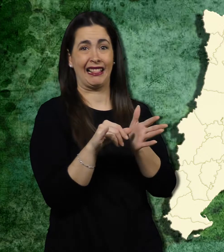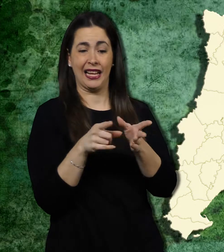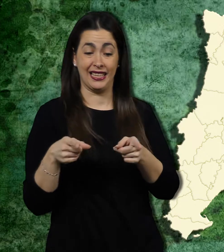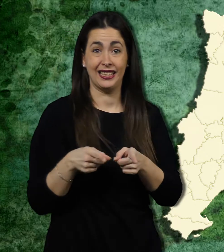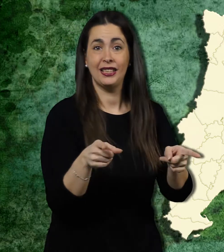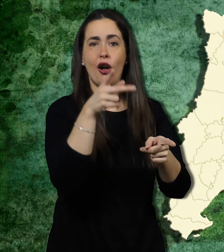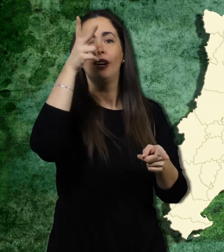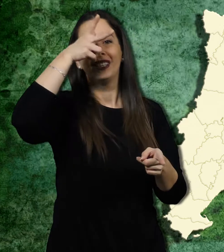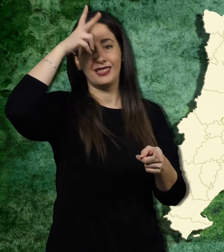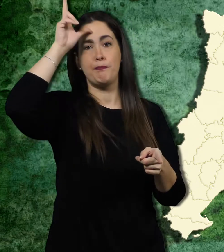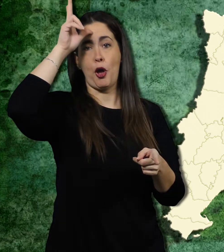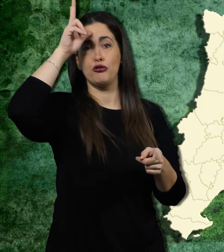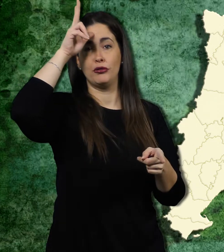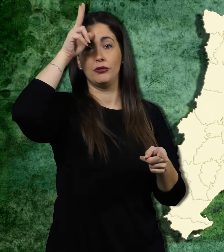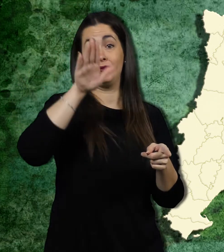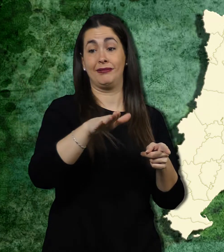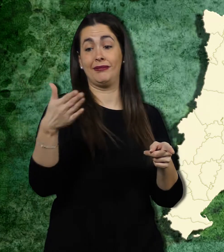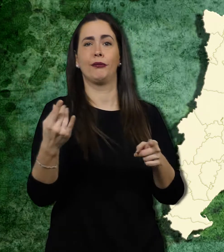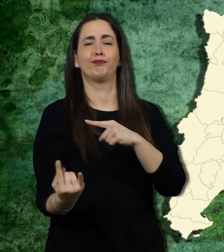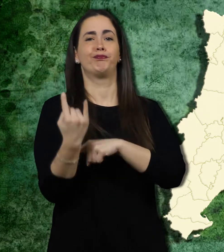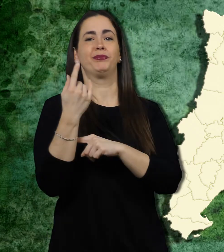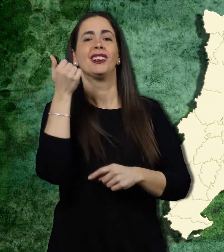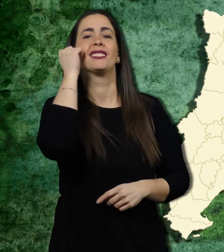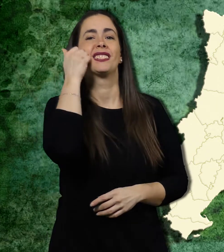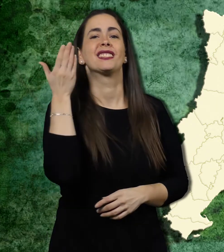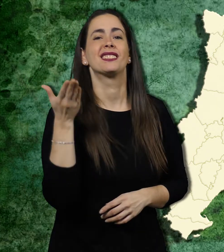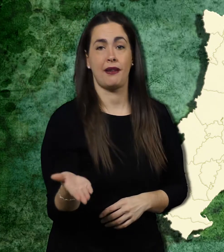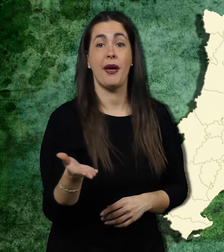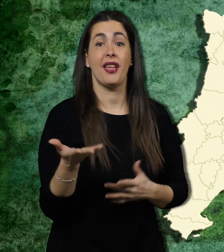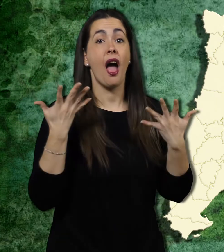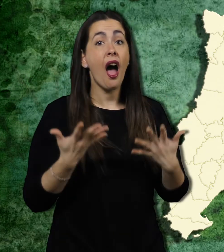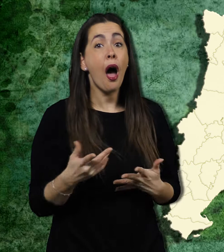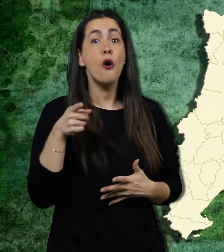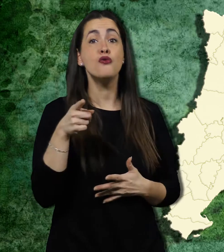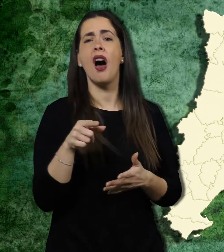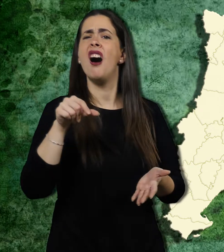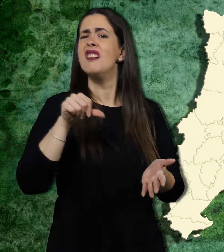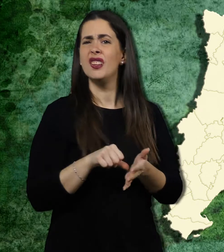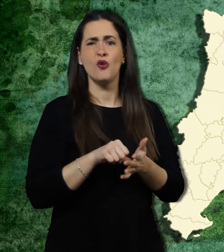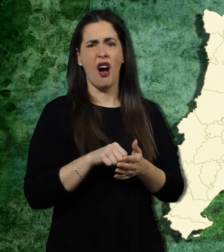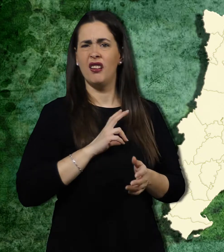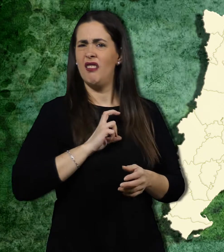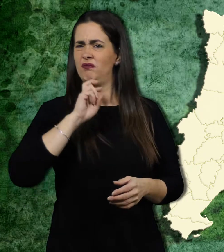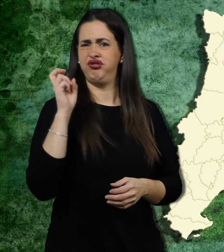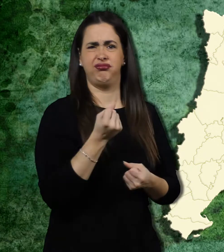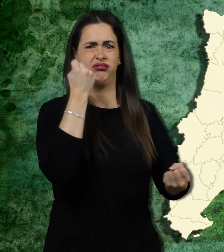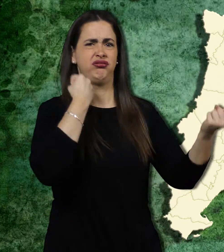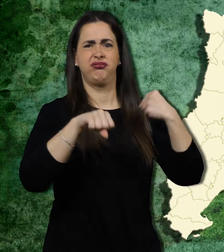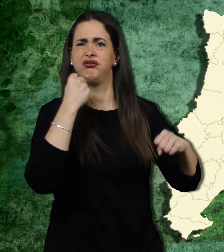Sorgida de la riba del riu Ripoll, Sabadell és ara una ciutat dinàmica